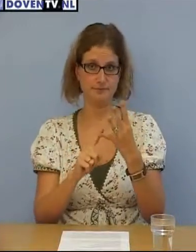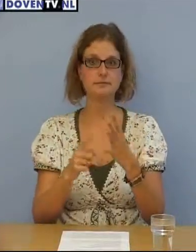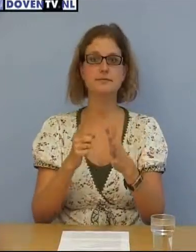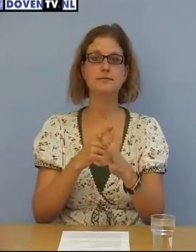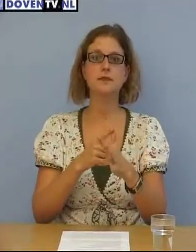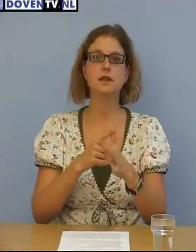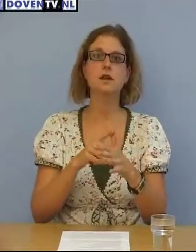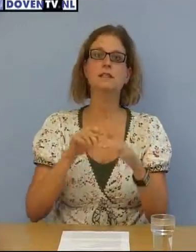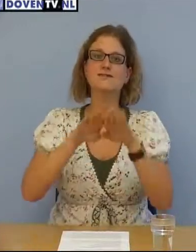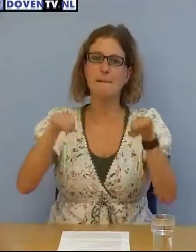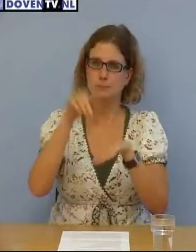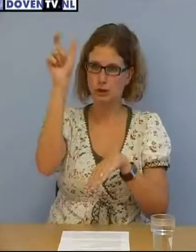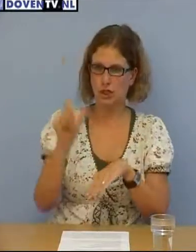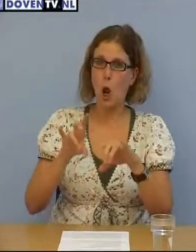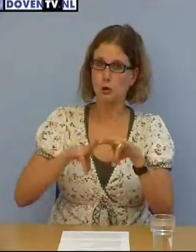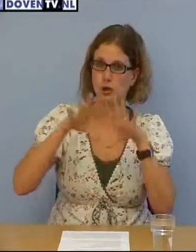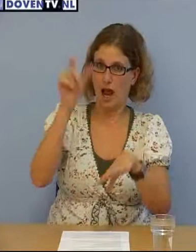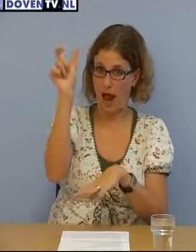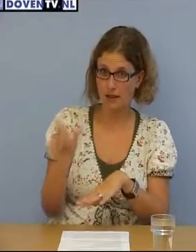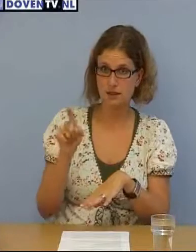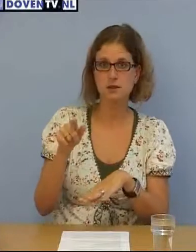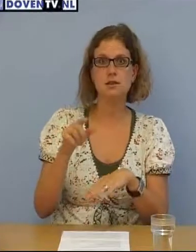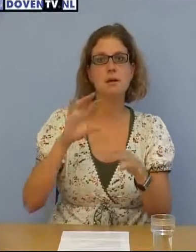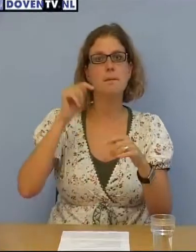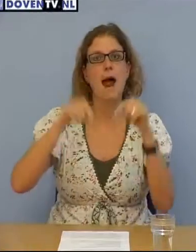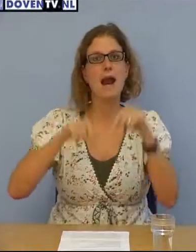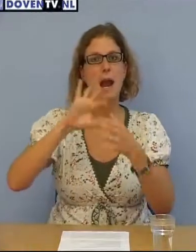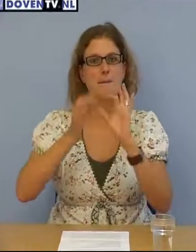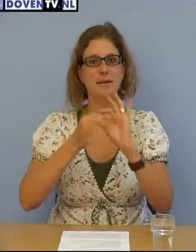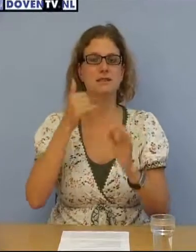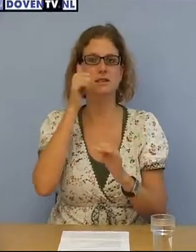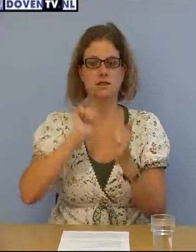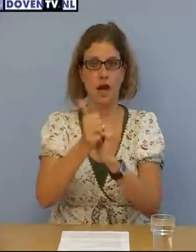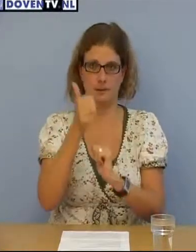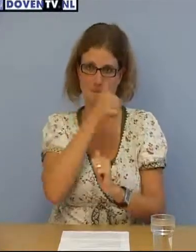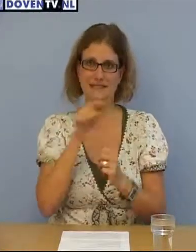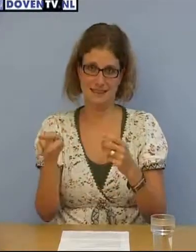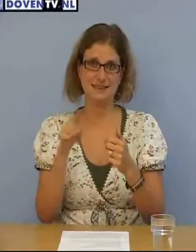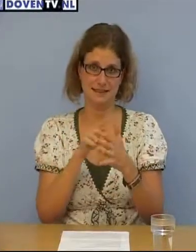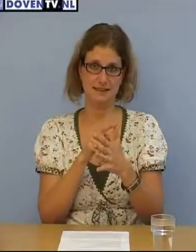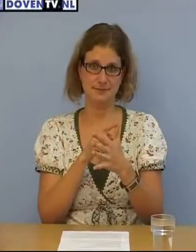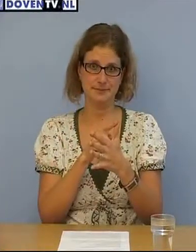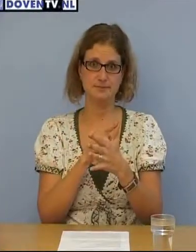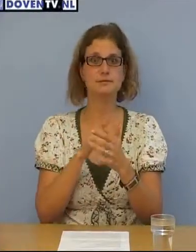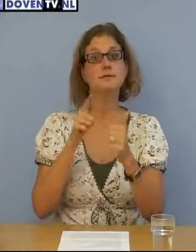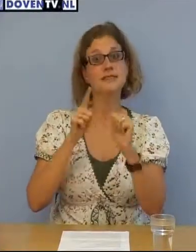Australische zwemster mist start op Paralympics